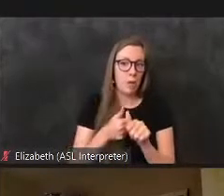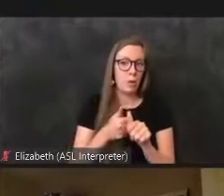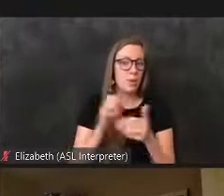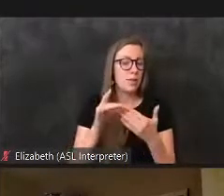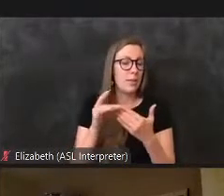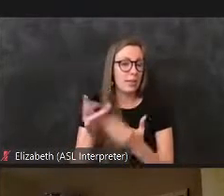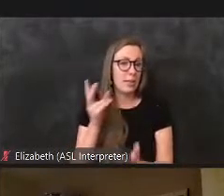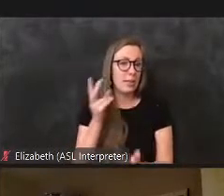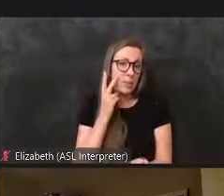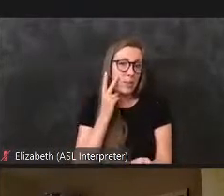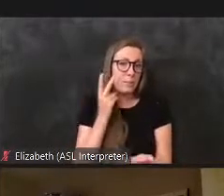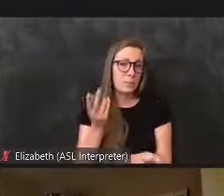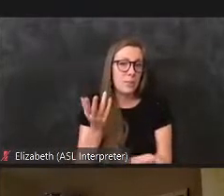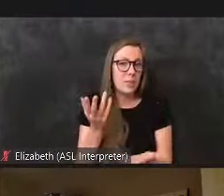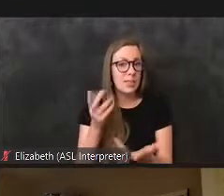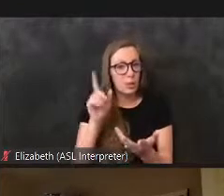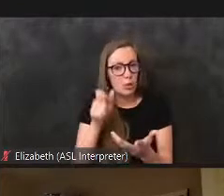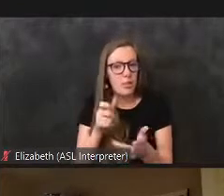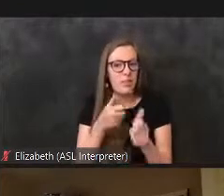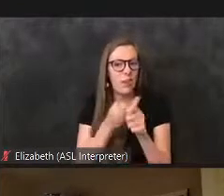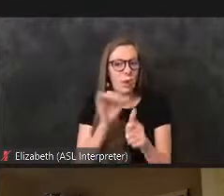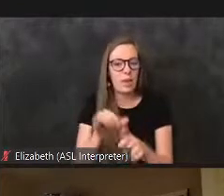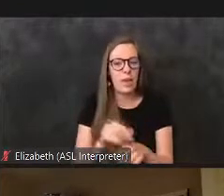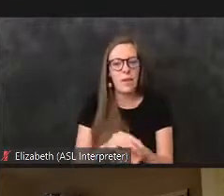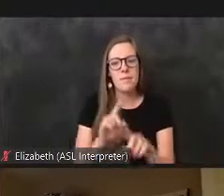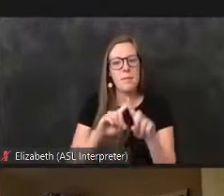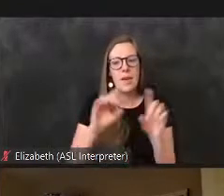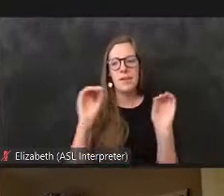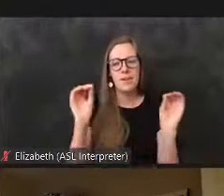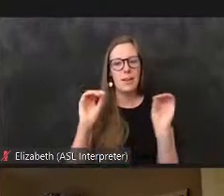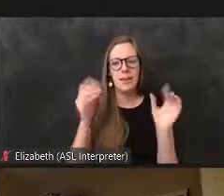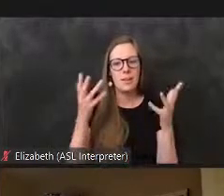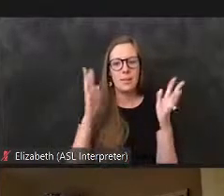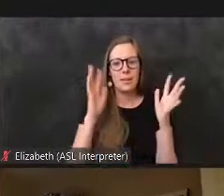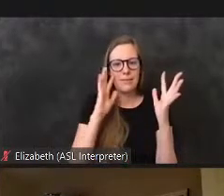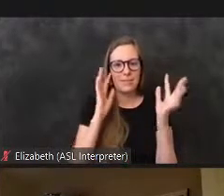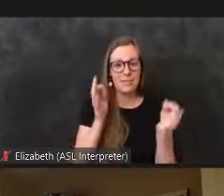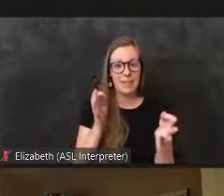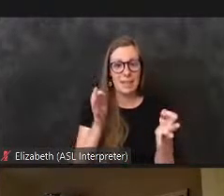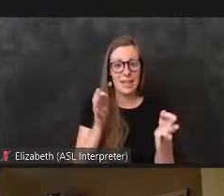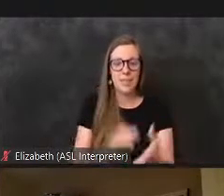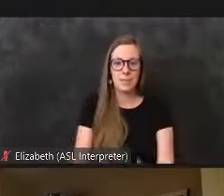esas pautas y guías y nosotros las seguiremos conformen.